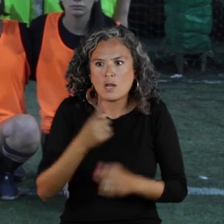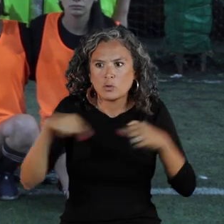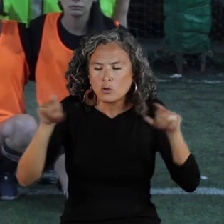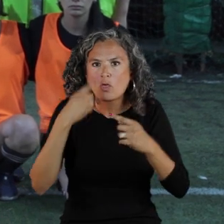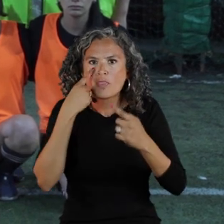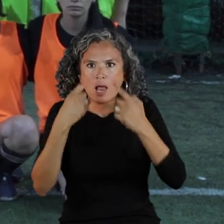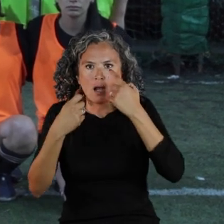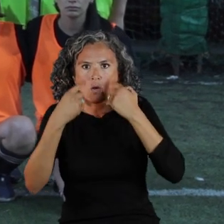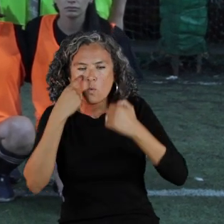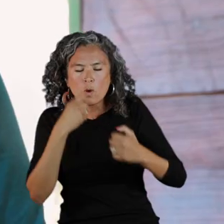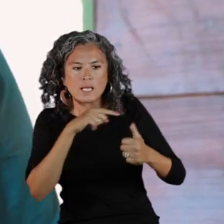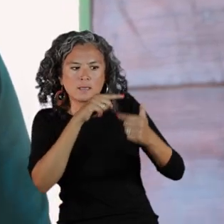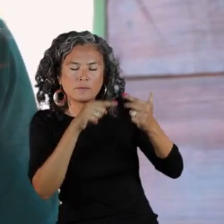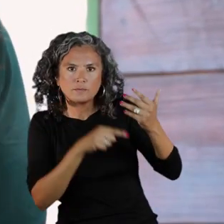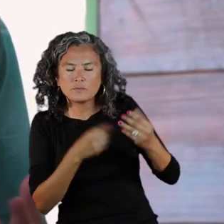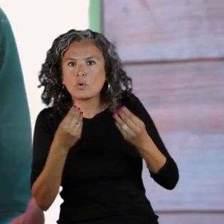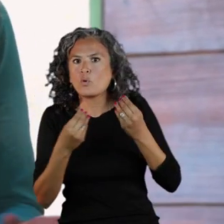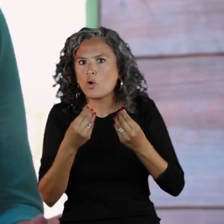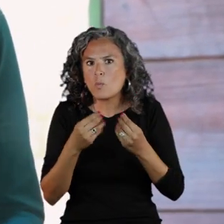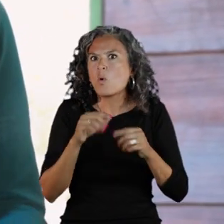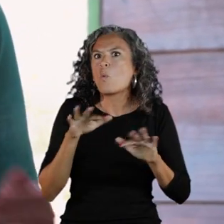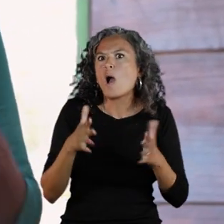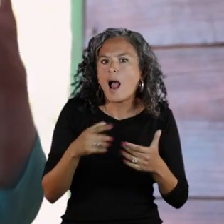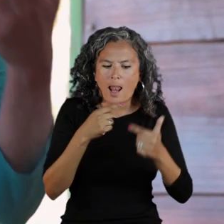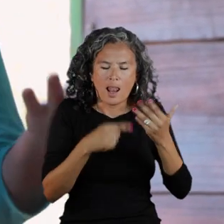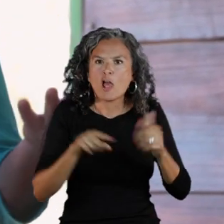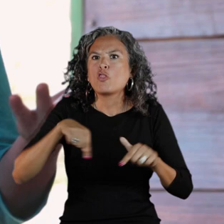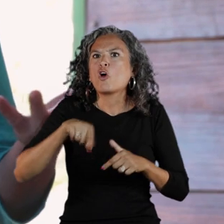Y es importante de tener conciencia para entender como se manifiestan en los